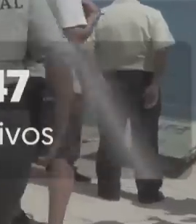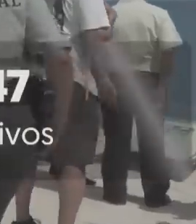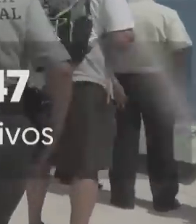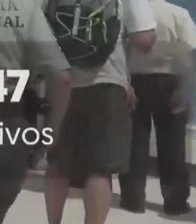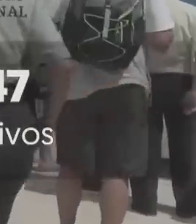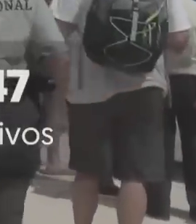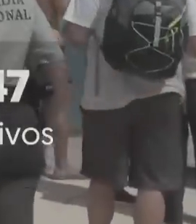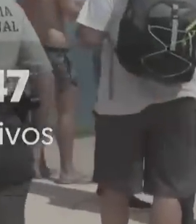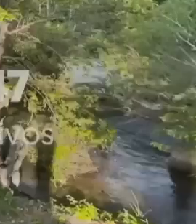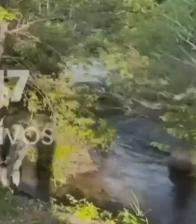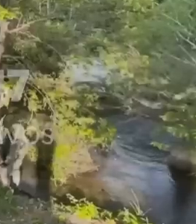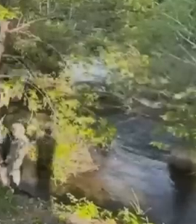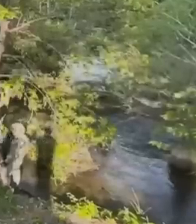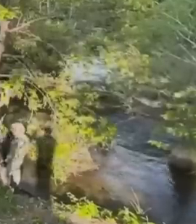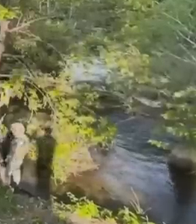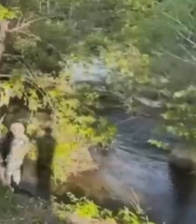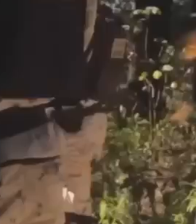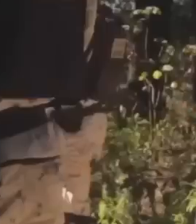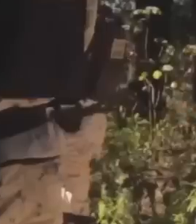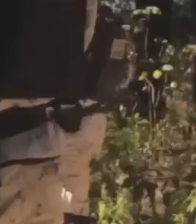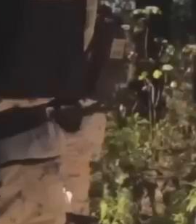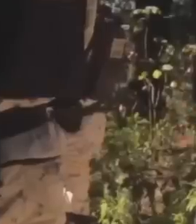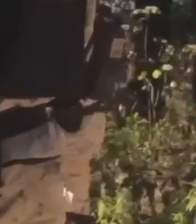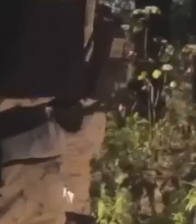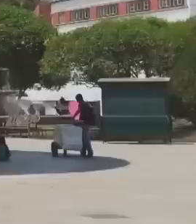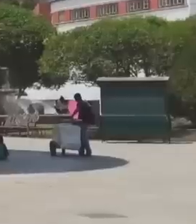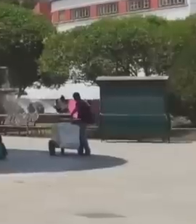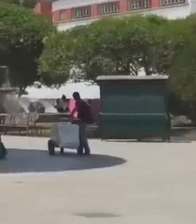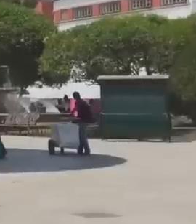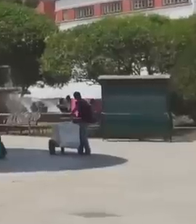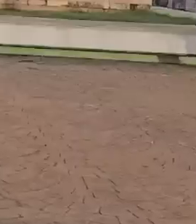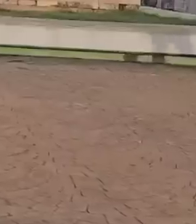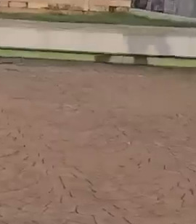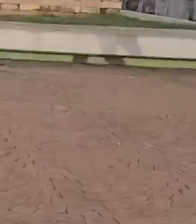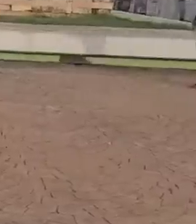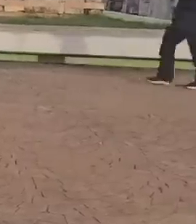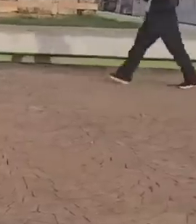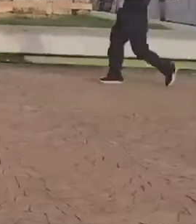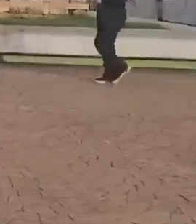para dar seguridad a los centros turísticos del país lográndose que no se tuvieran incidentes